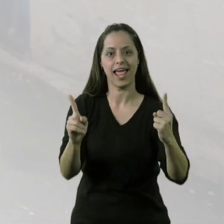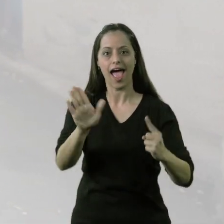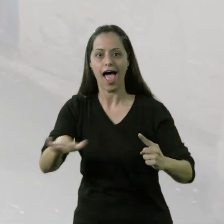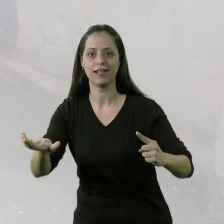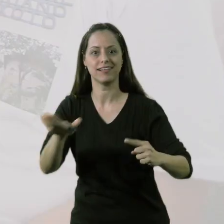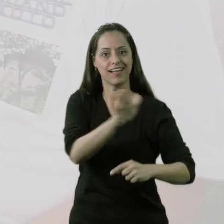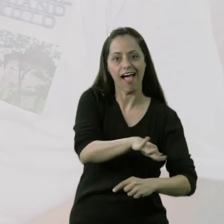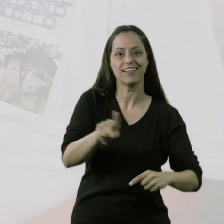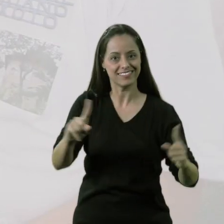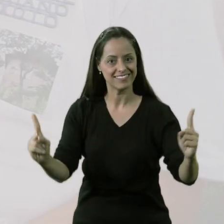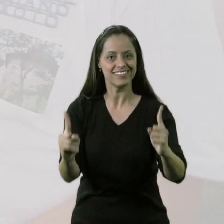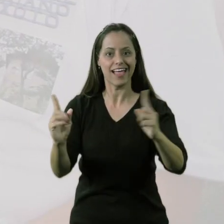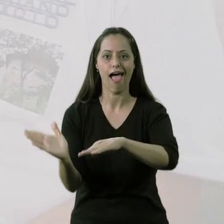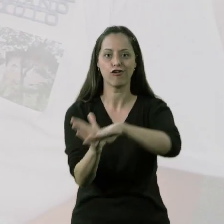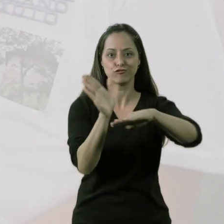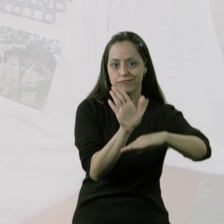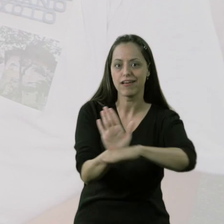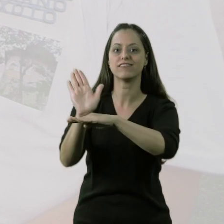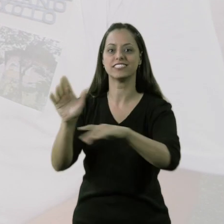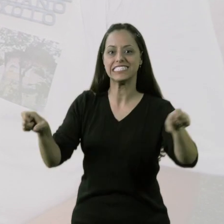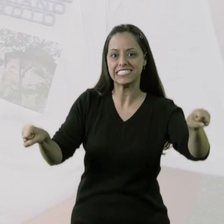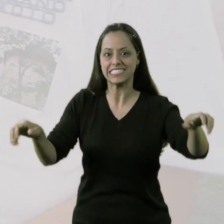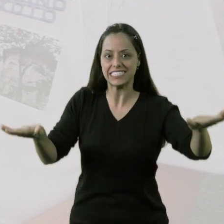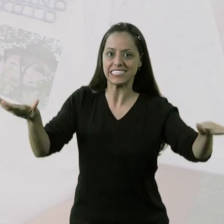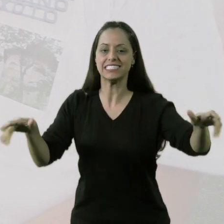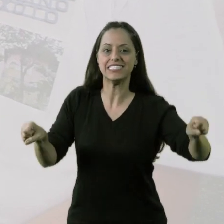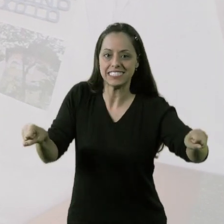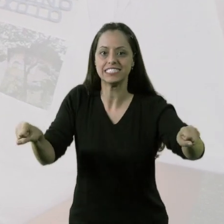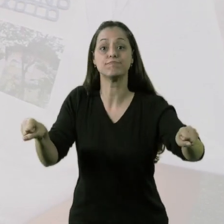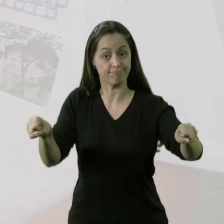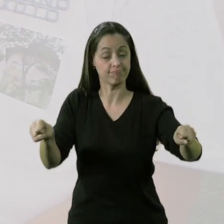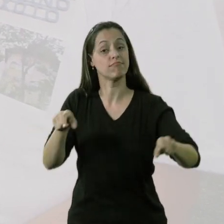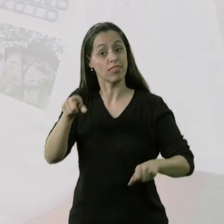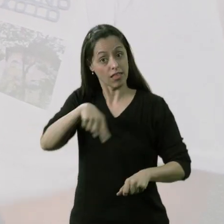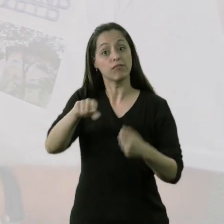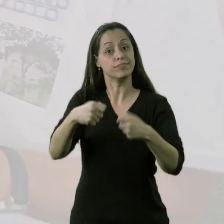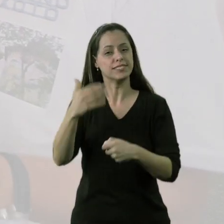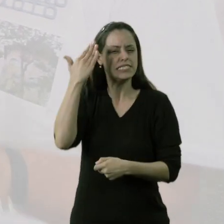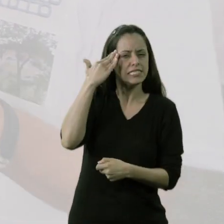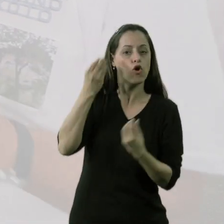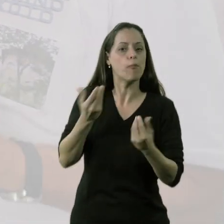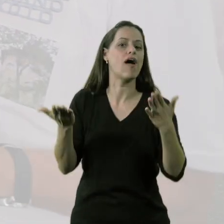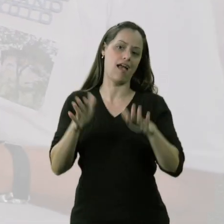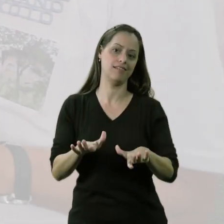porque se a ideia é que essas crianças também tenham essa noção de inclusão,